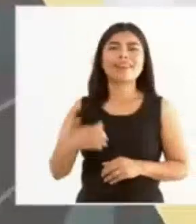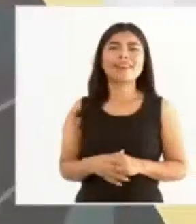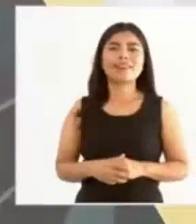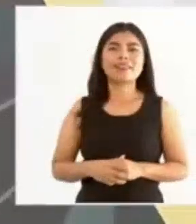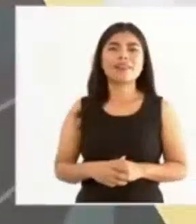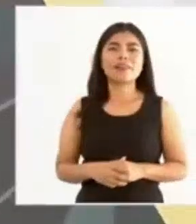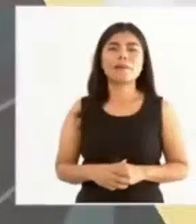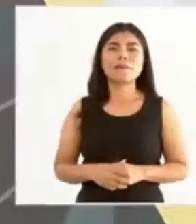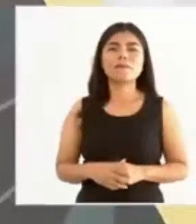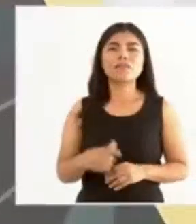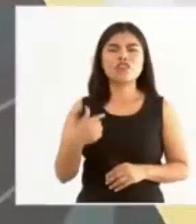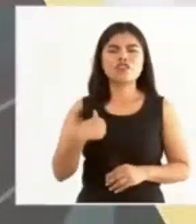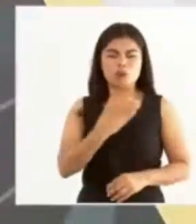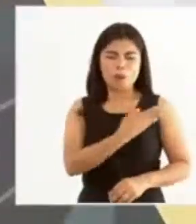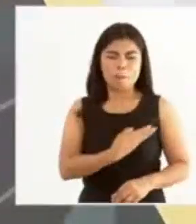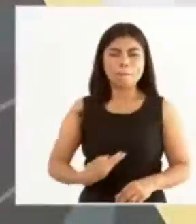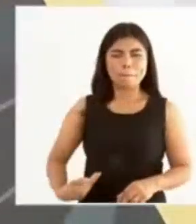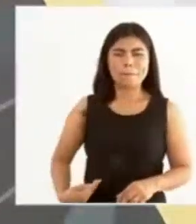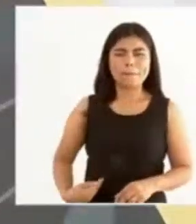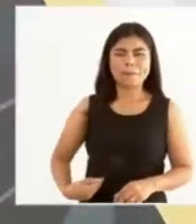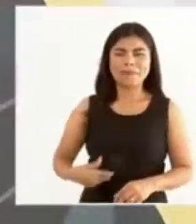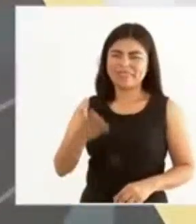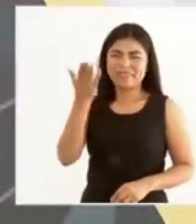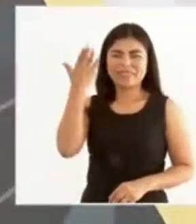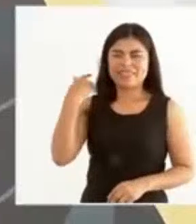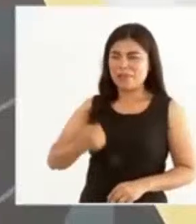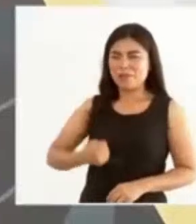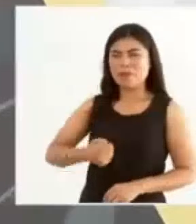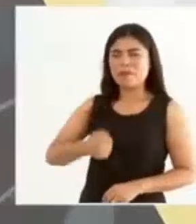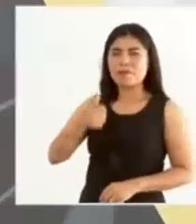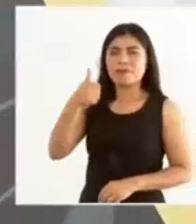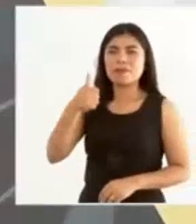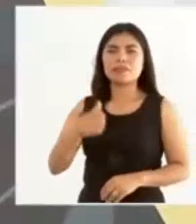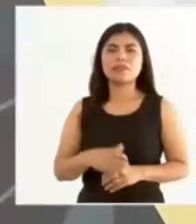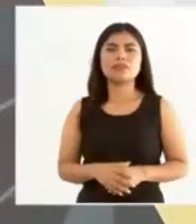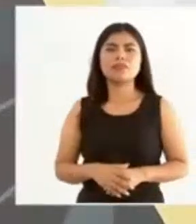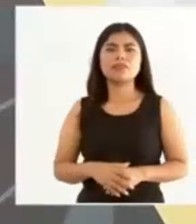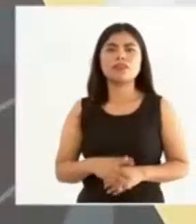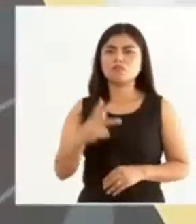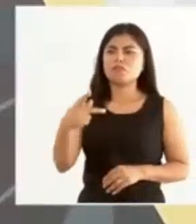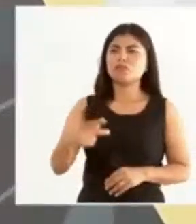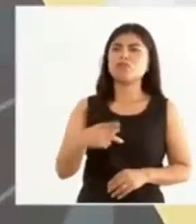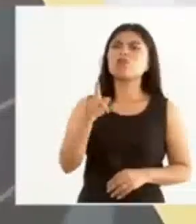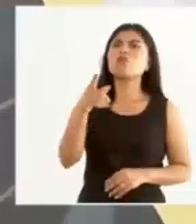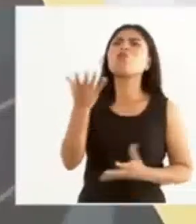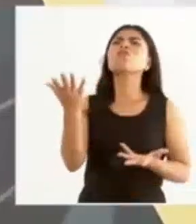le preguntaron, "¿Qué opina que una mujer haya llegado a la presidencia?" Y dijo, "Ay,